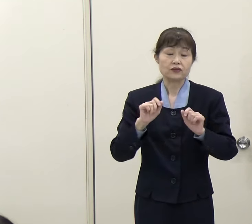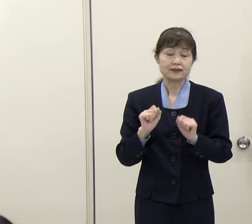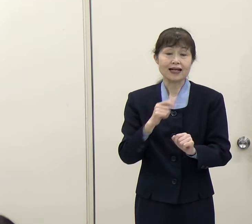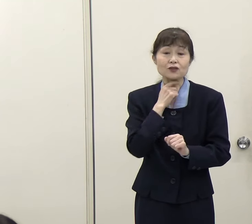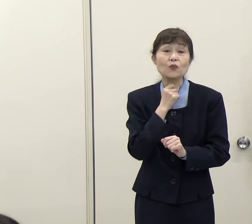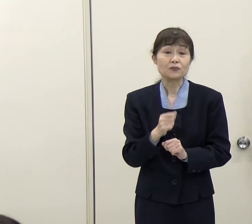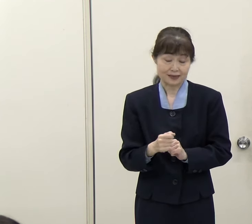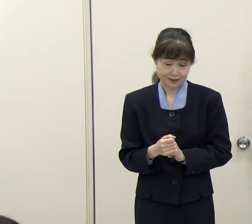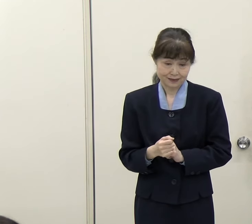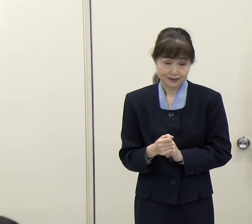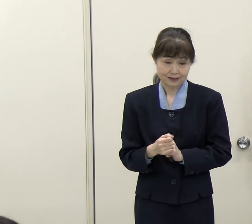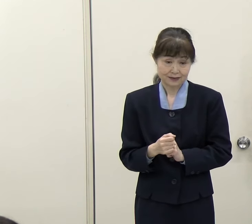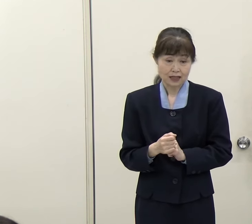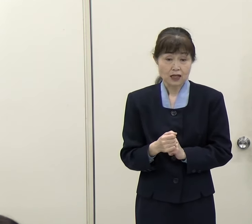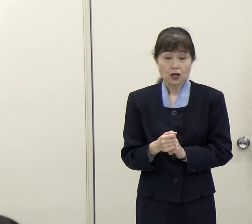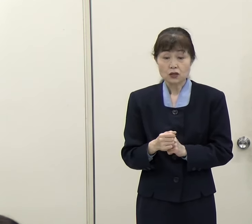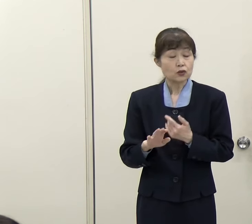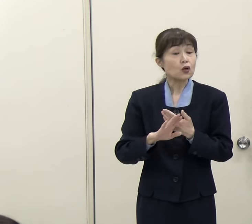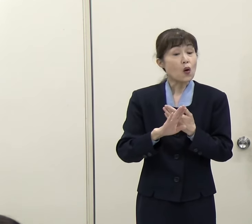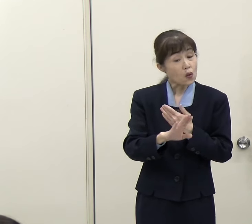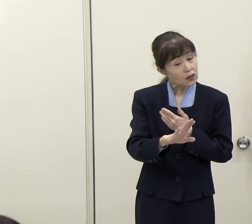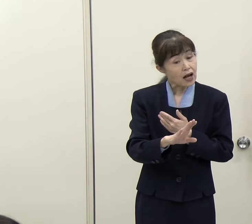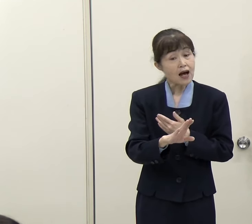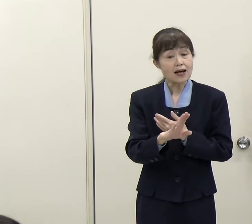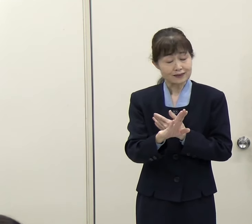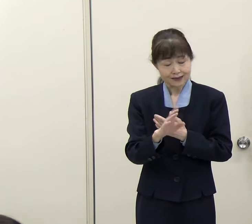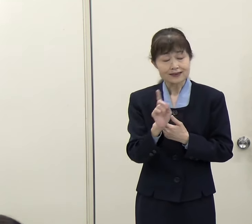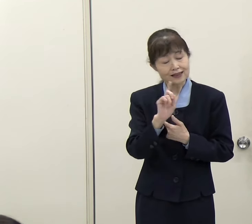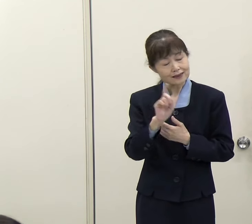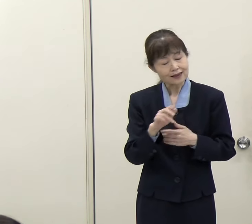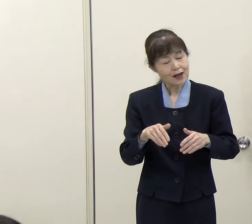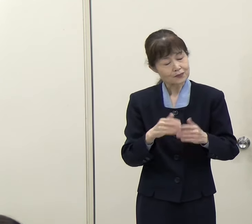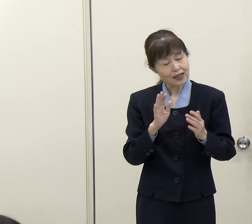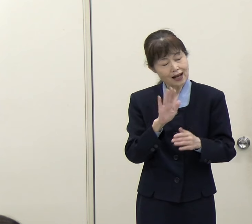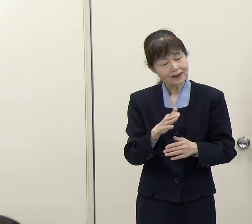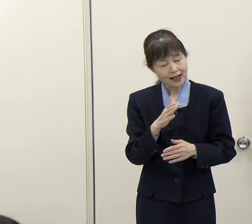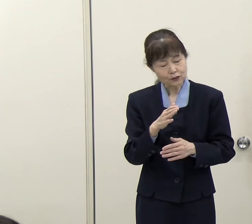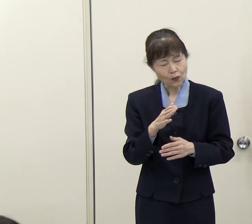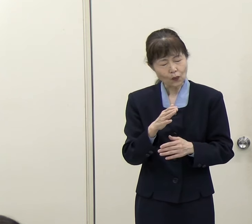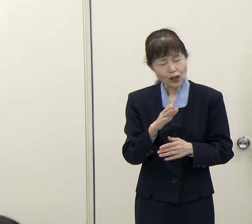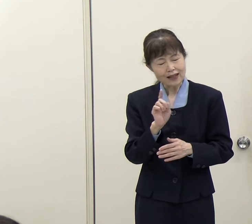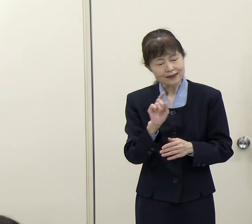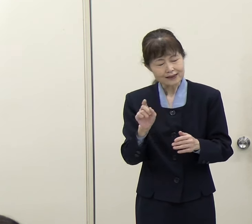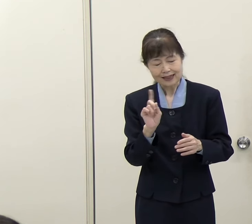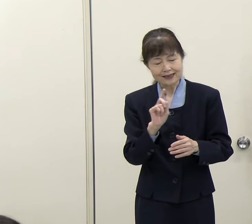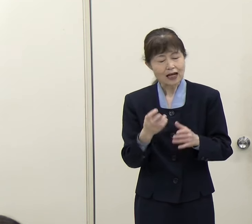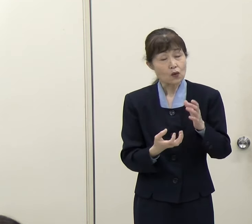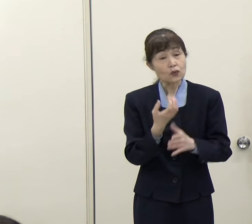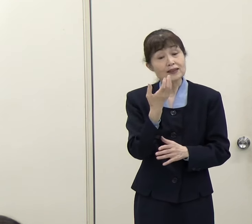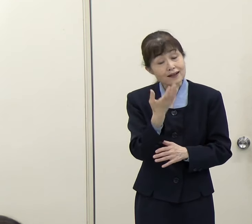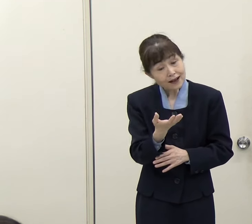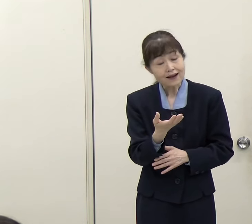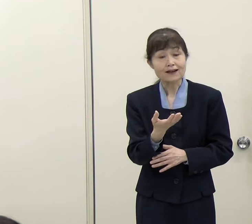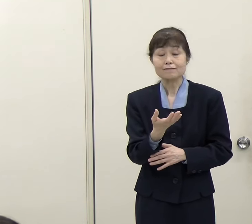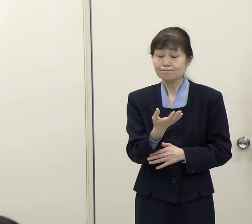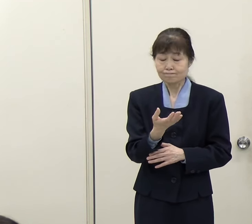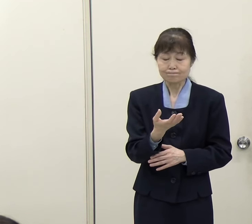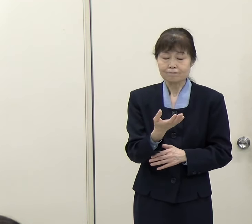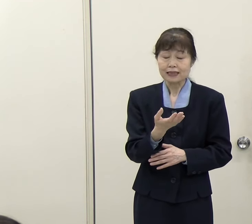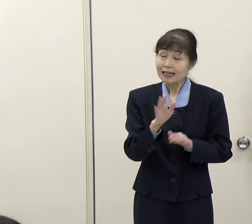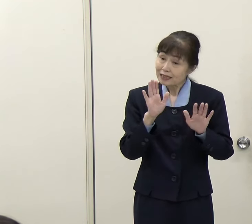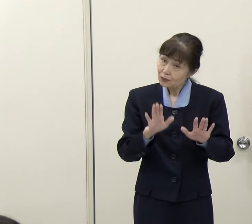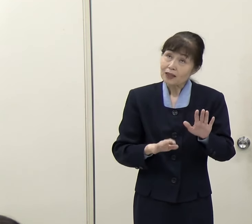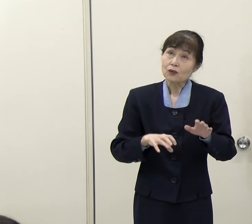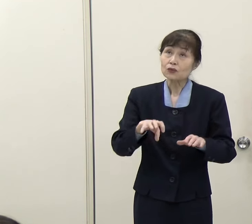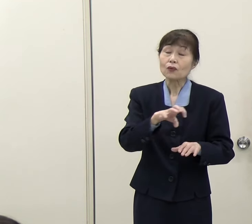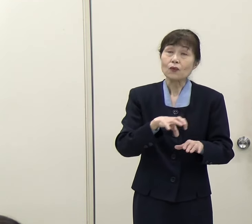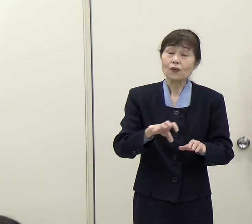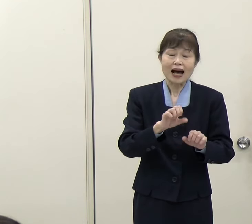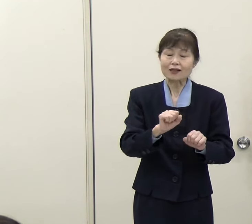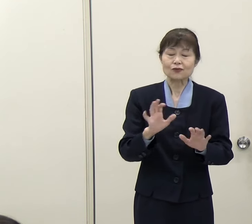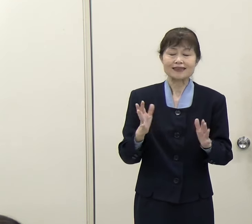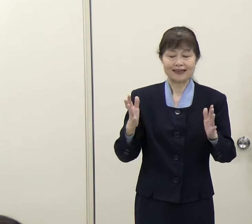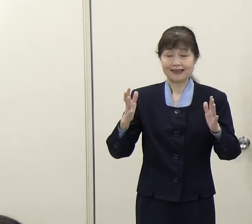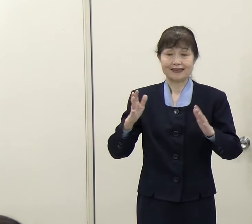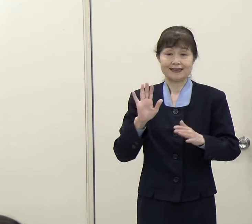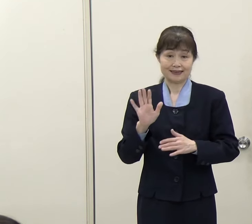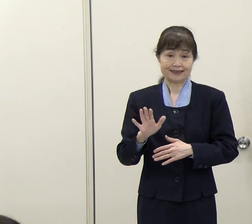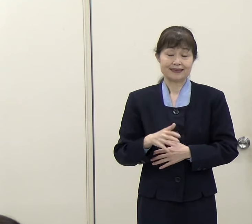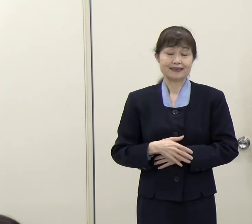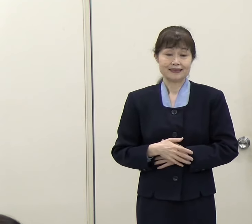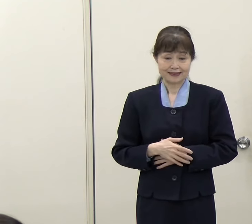そしてもう一つ、その他の疑いのある事案はどうかということについて、今のところはそれ以外の疑いの事案は把握していません。